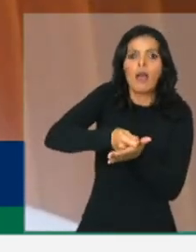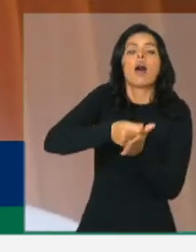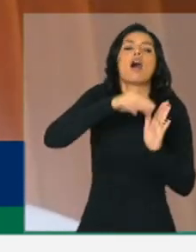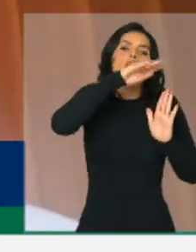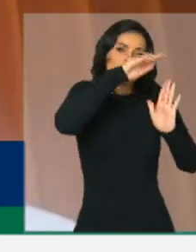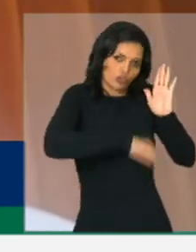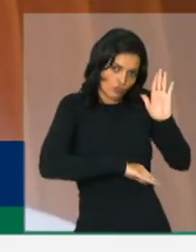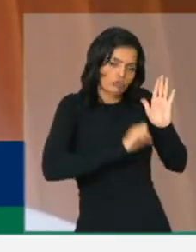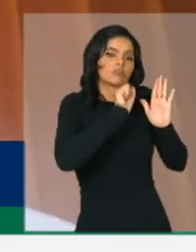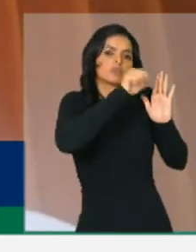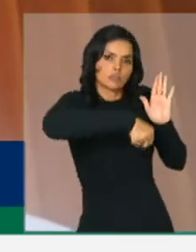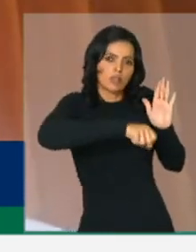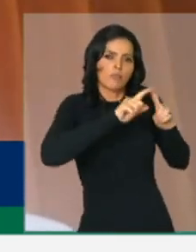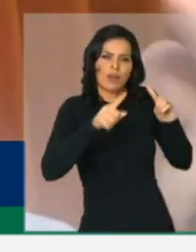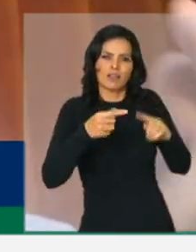E FINAM. -- [PRESIDENTE]: